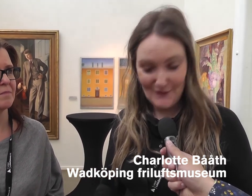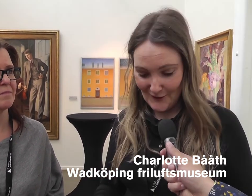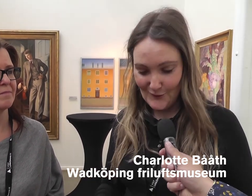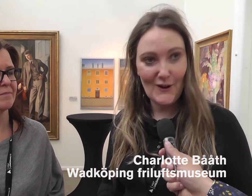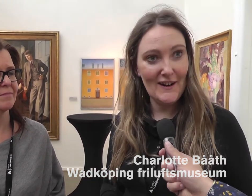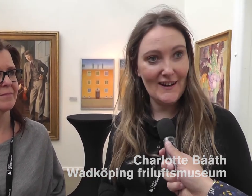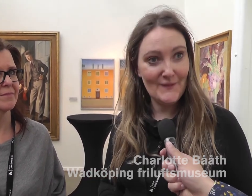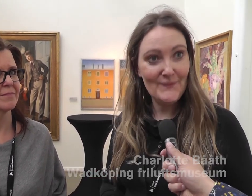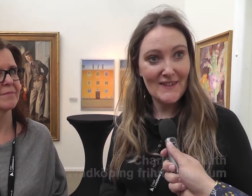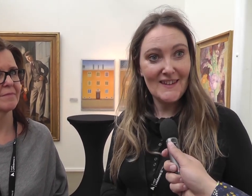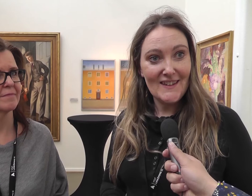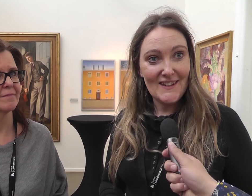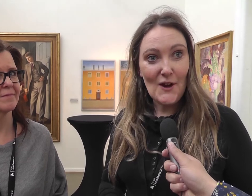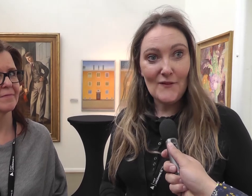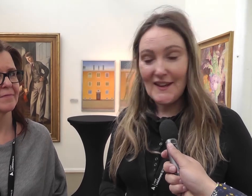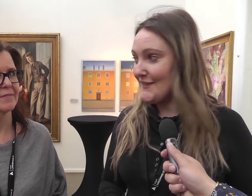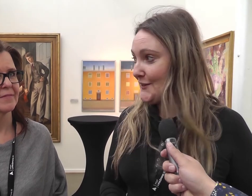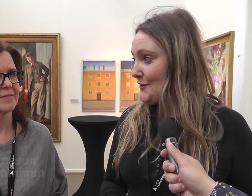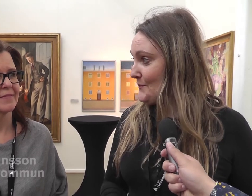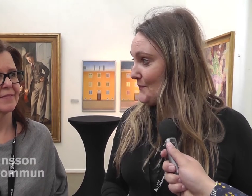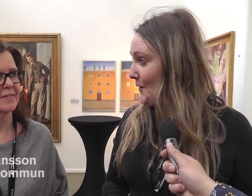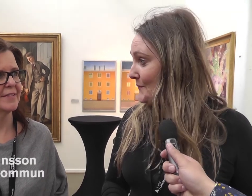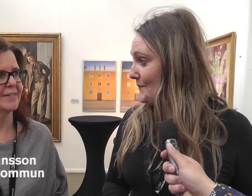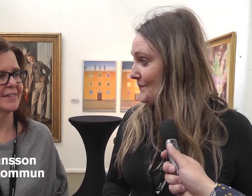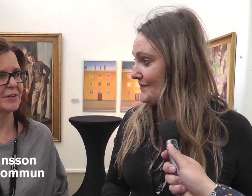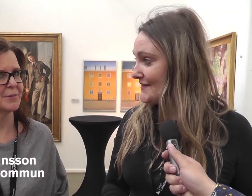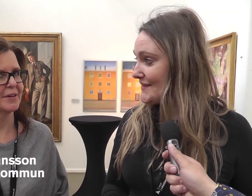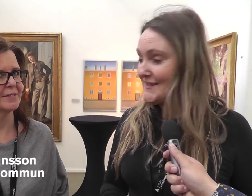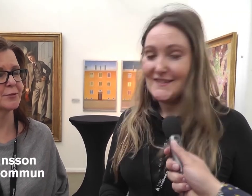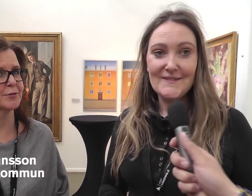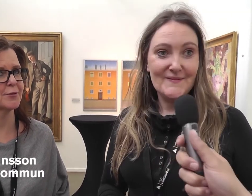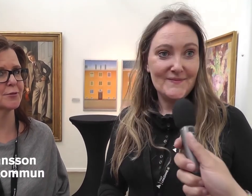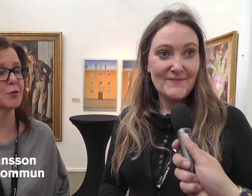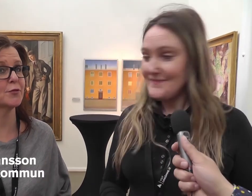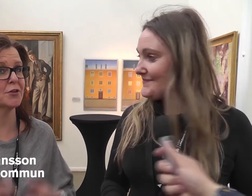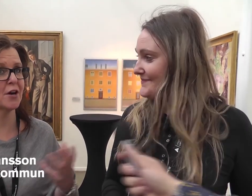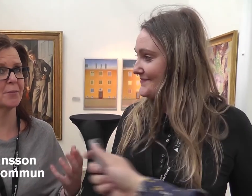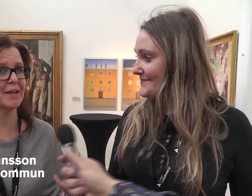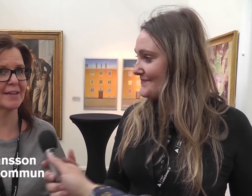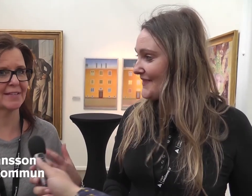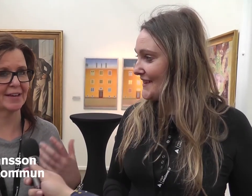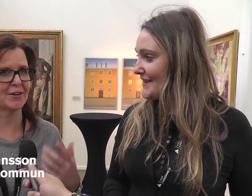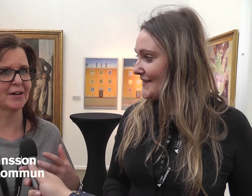utan att göra den här övningen. Så det är bra! Ja, jättebra! Det är svårt att få en överblick tänker jag